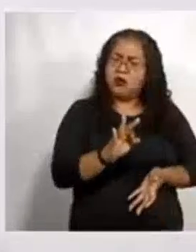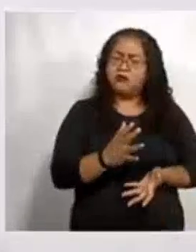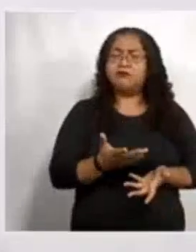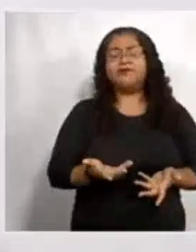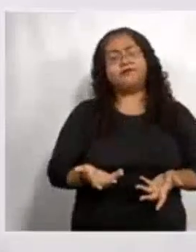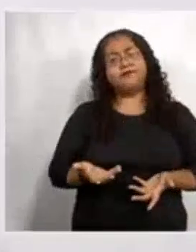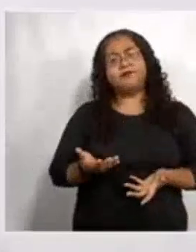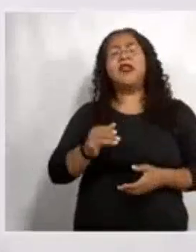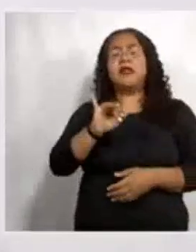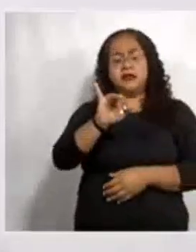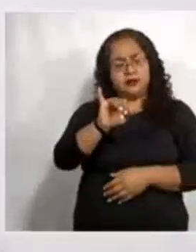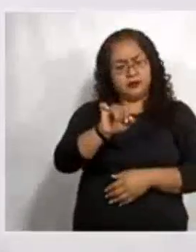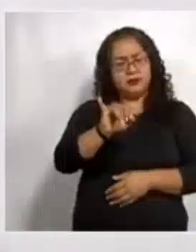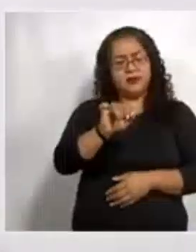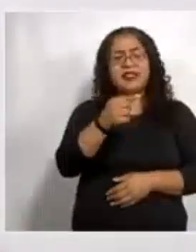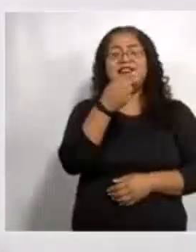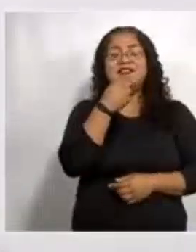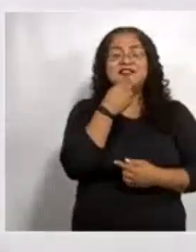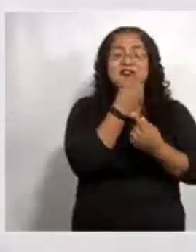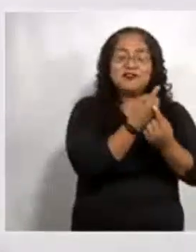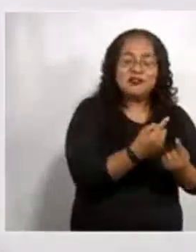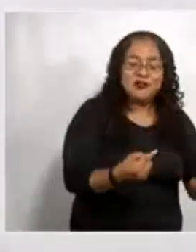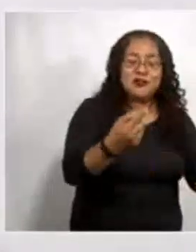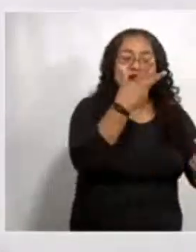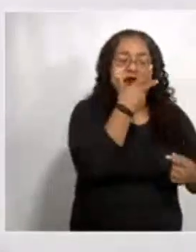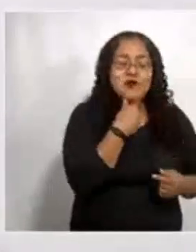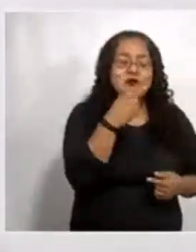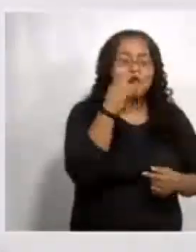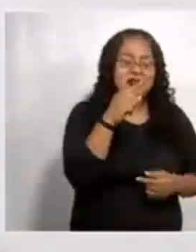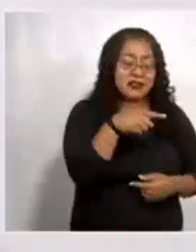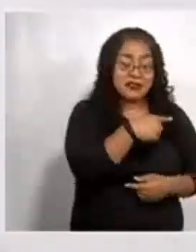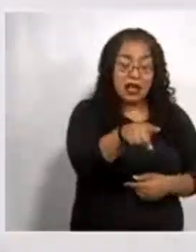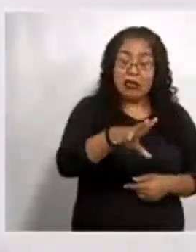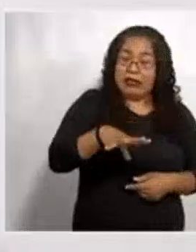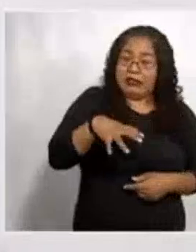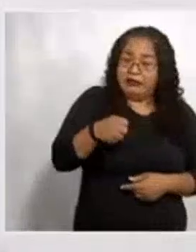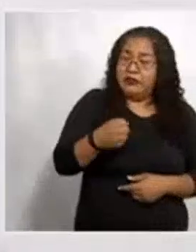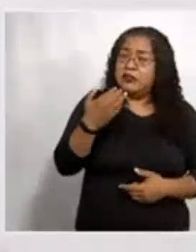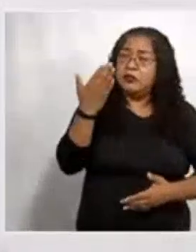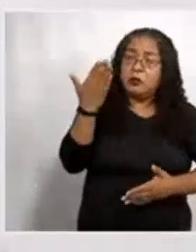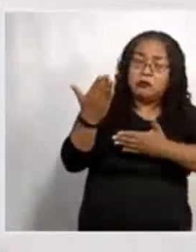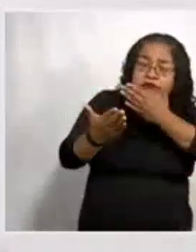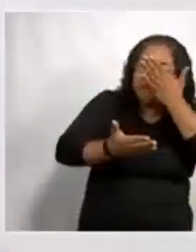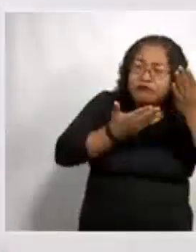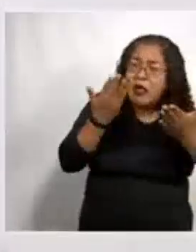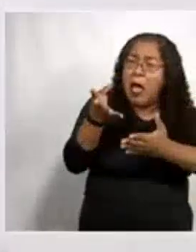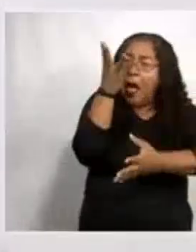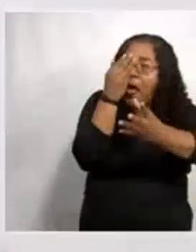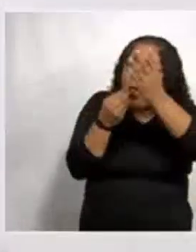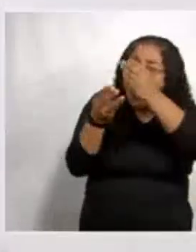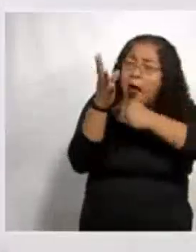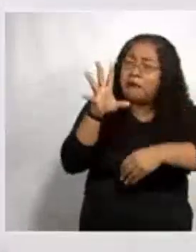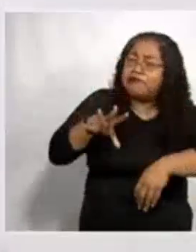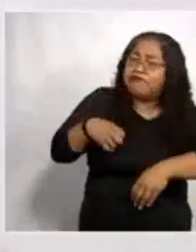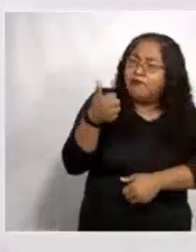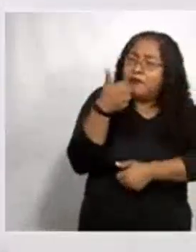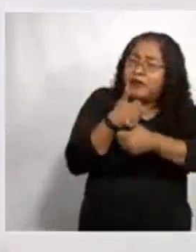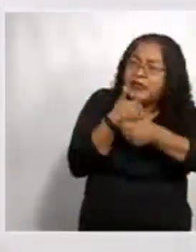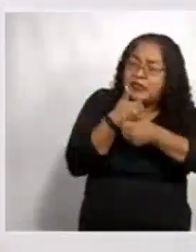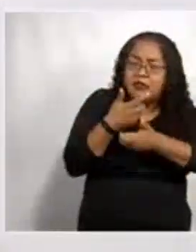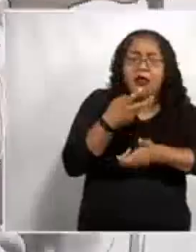que todas las niñas y niños hagan un esfuerzo por la escuela, porque el esfuerzo personal importa,